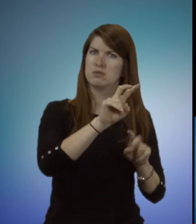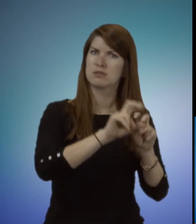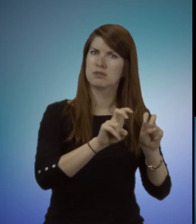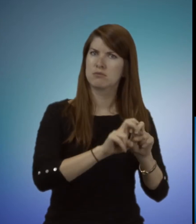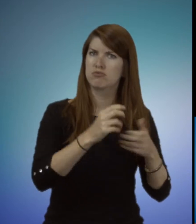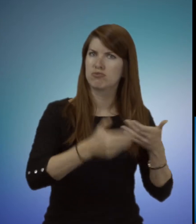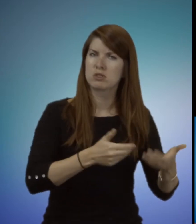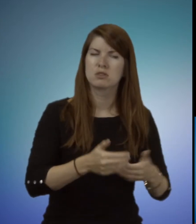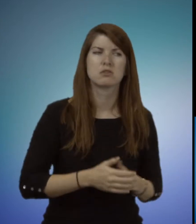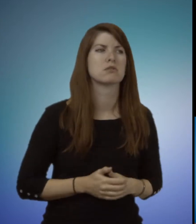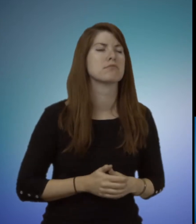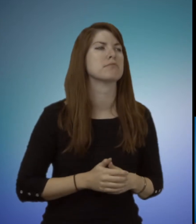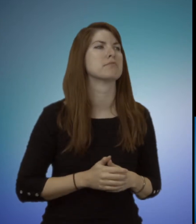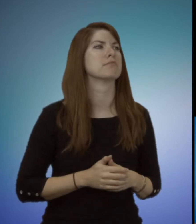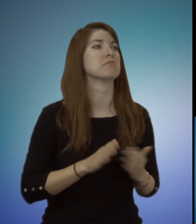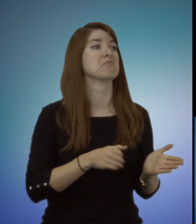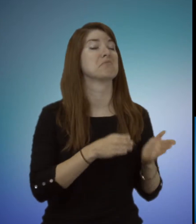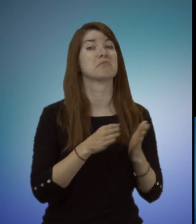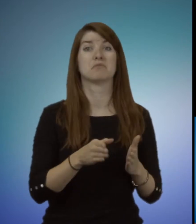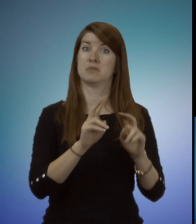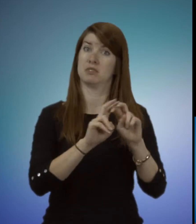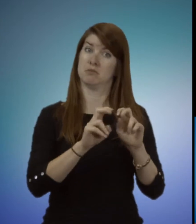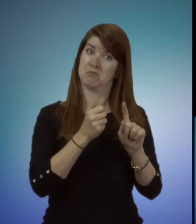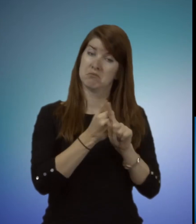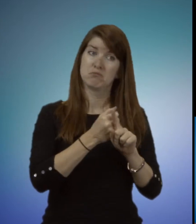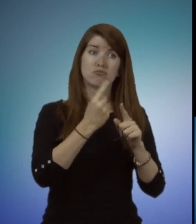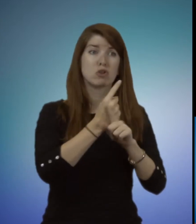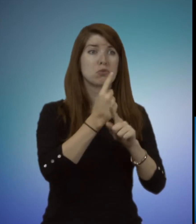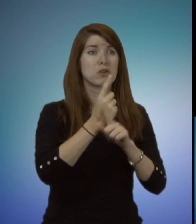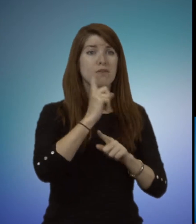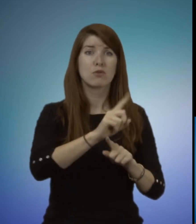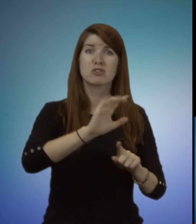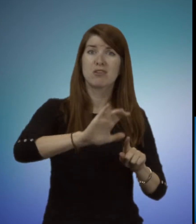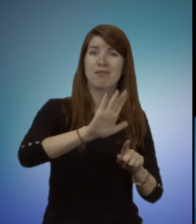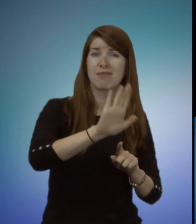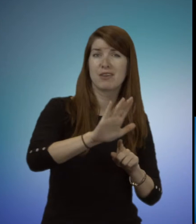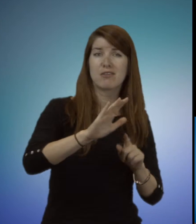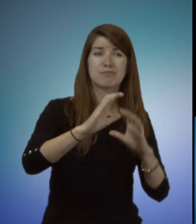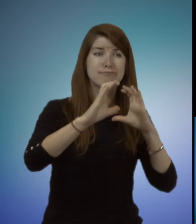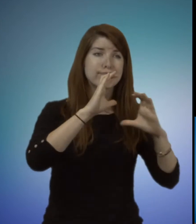¿Fueron apropiadas las evaluaciones para el lenguaje, la comunicación y el desarrollo de su hijo?